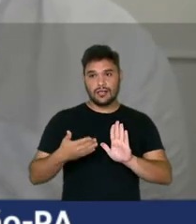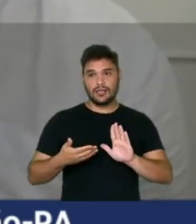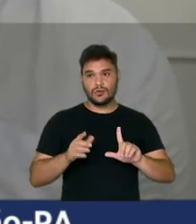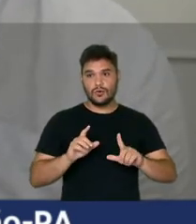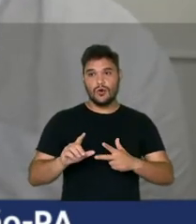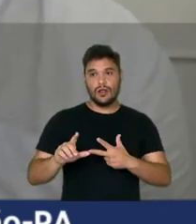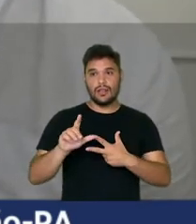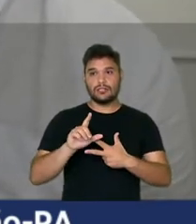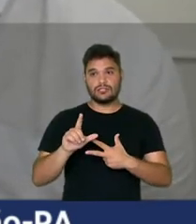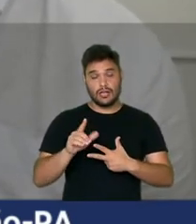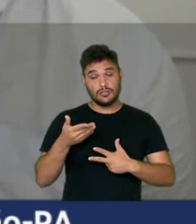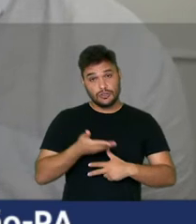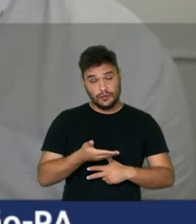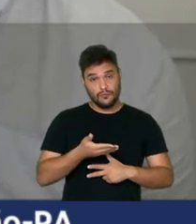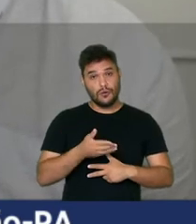DE NO MÁXIMO CINCO ANOS PARA PROPOSIÇÕES LEGISLATIVAS QUE